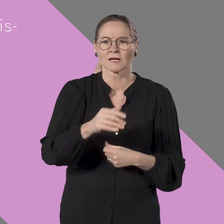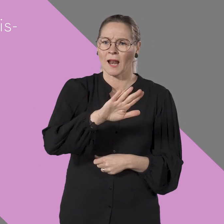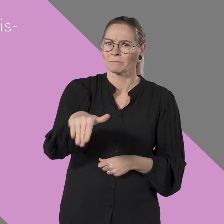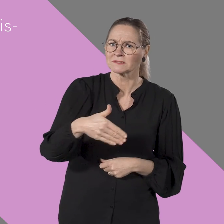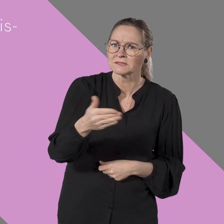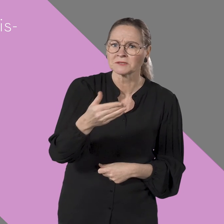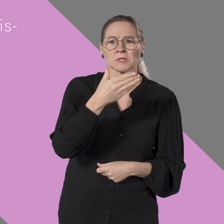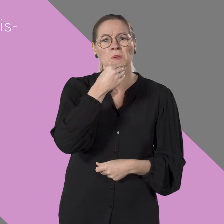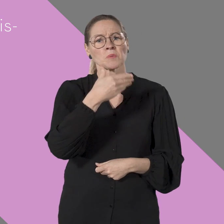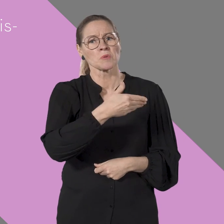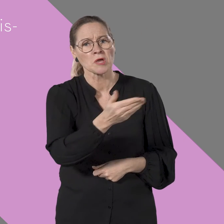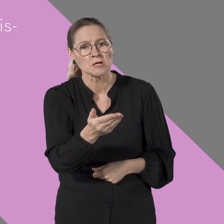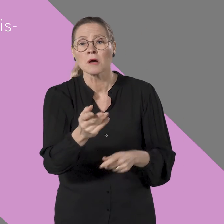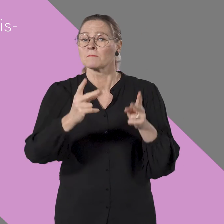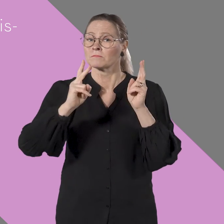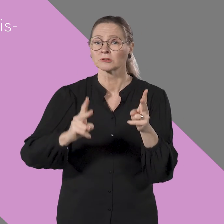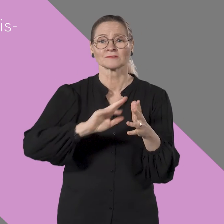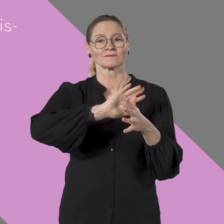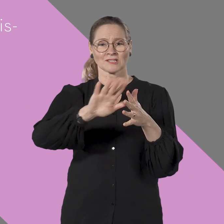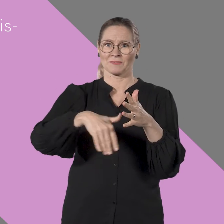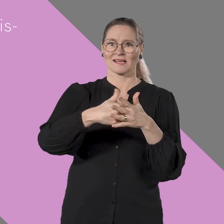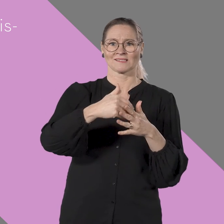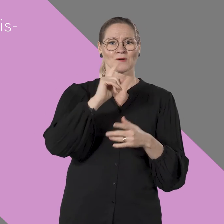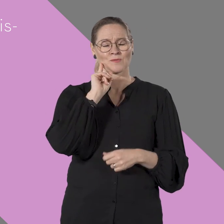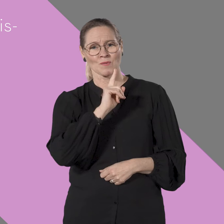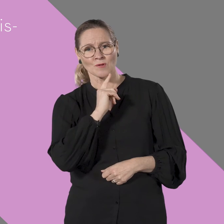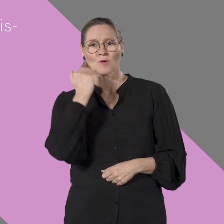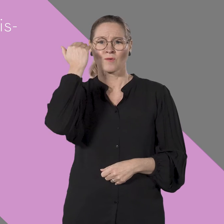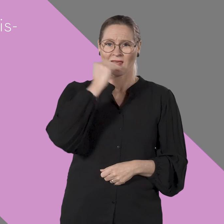lapsille ja nuorille kuin myös viittoma- kielisten kuurojen ja huonokuuloisten -